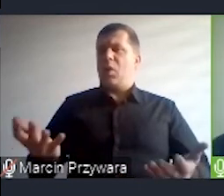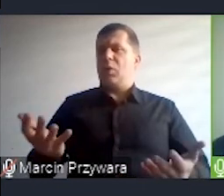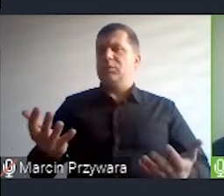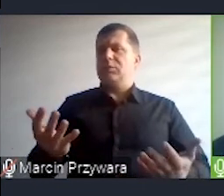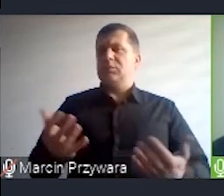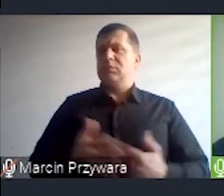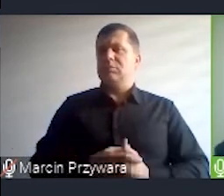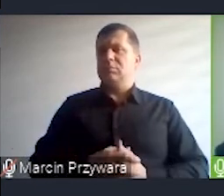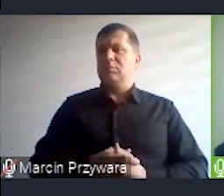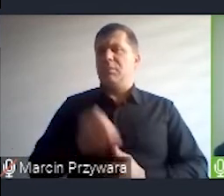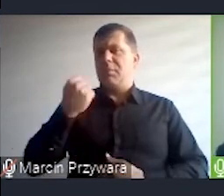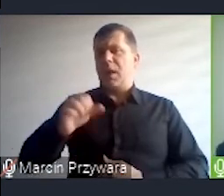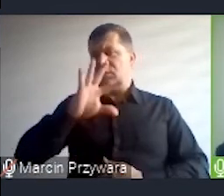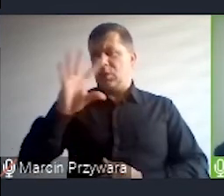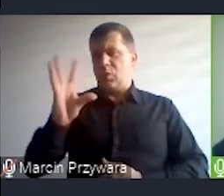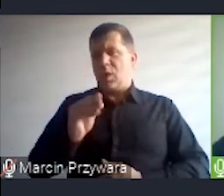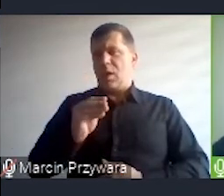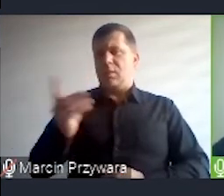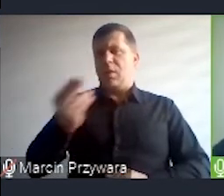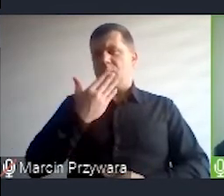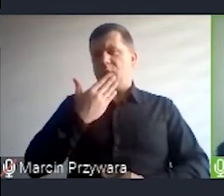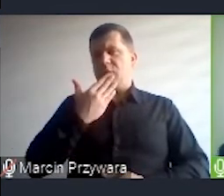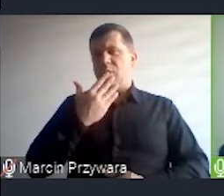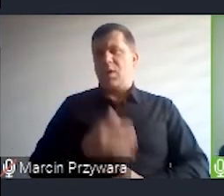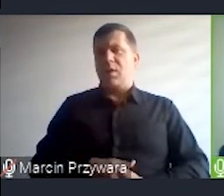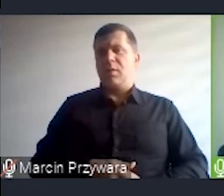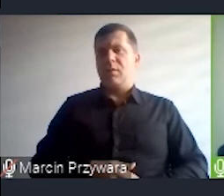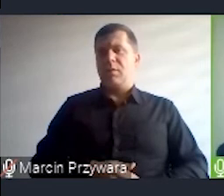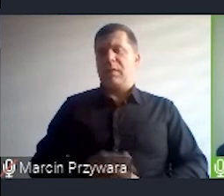Ona bardzo ładnie je sformułowała, powiedziałbym, bardzo delikatnie.